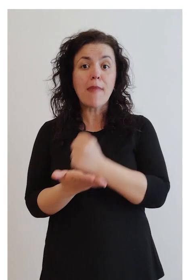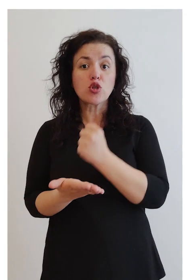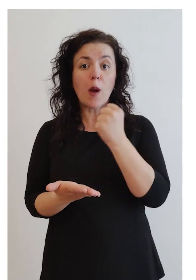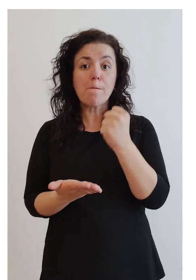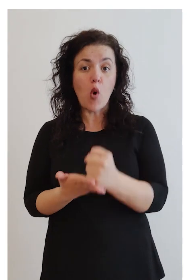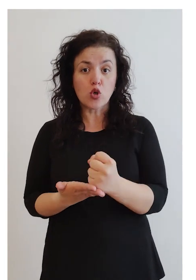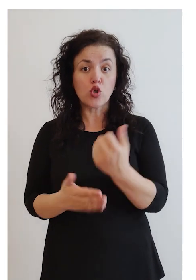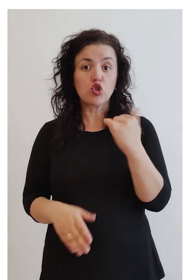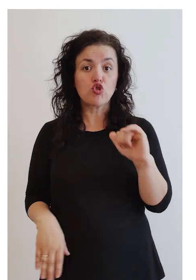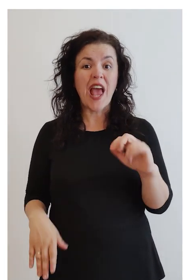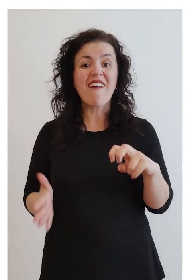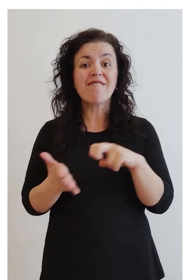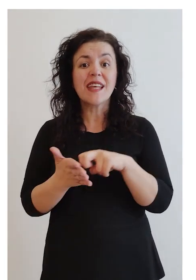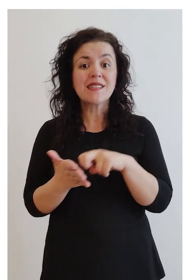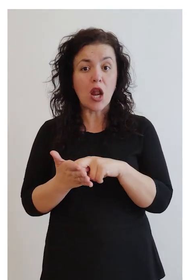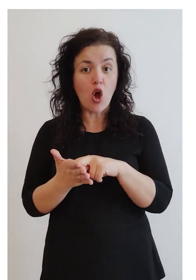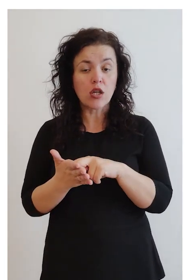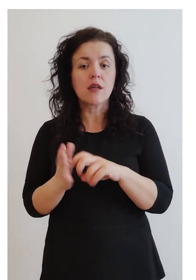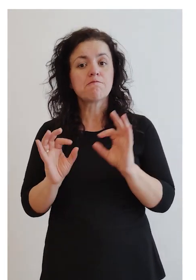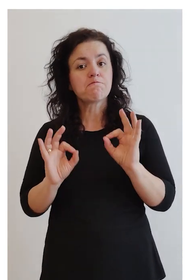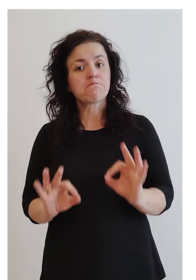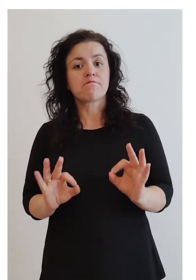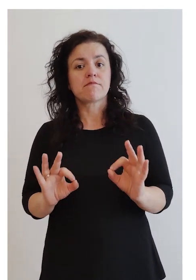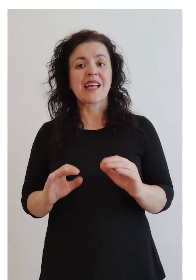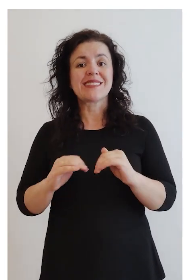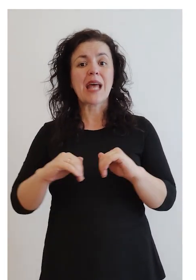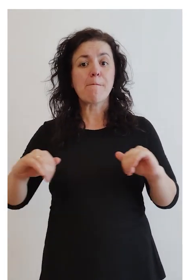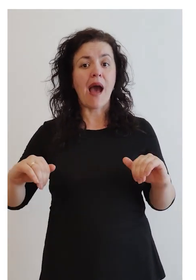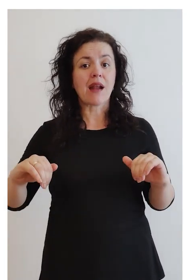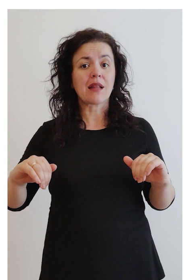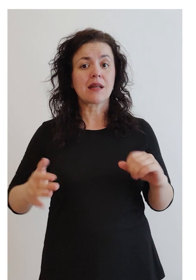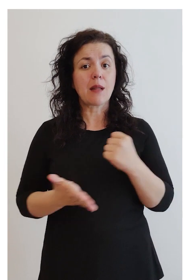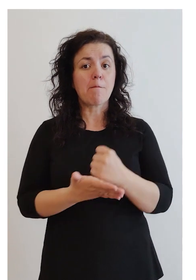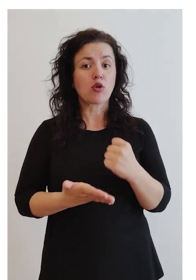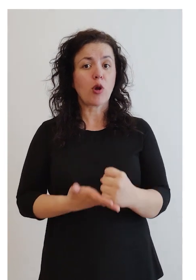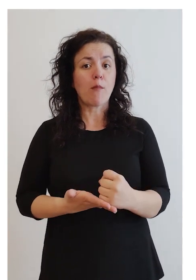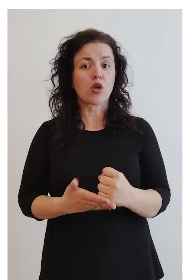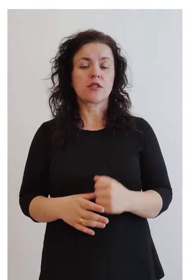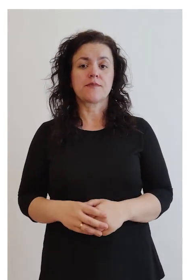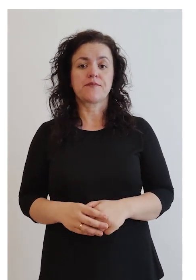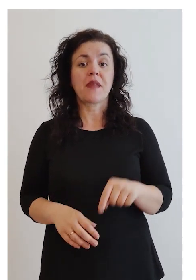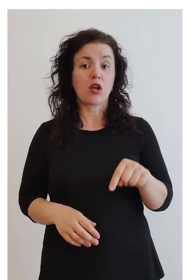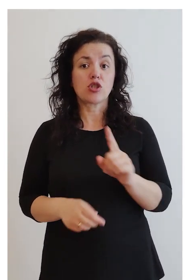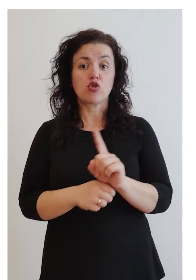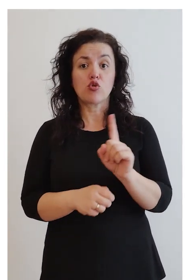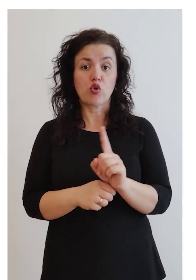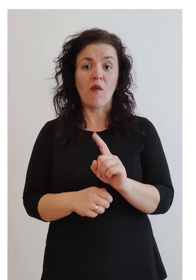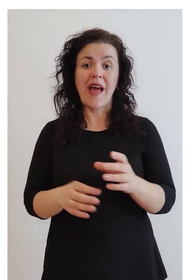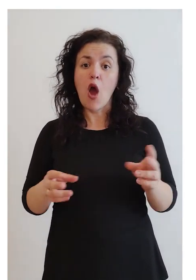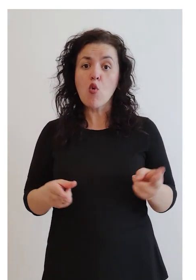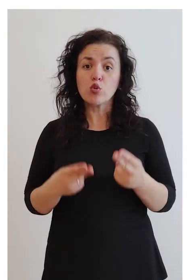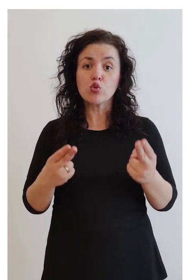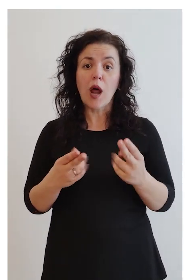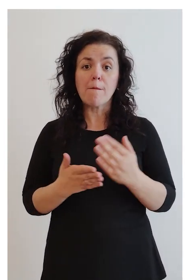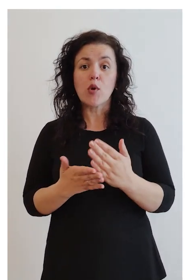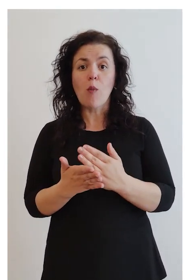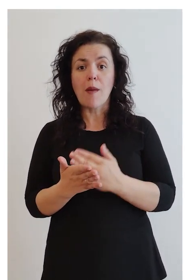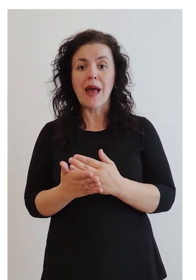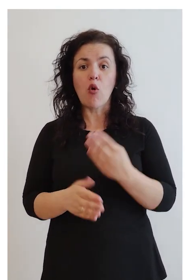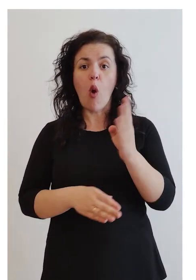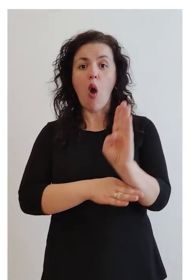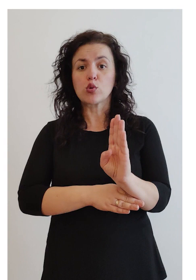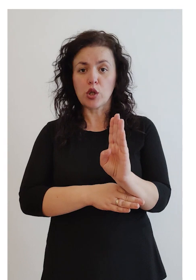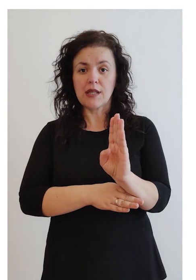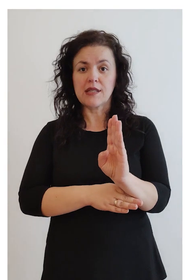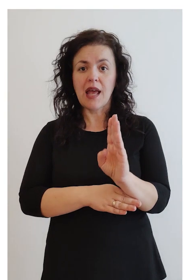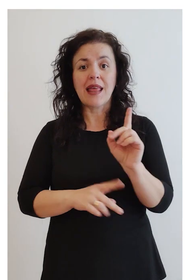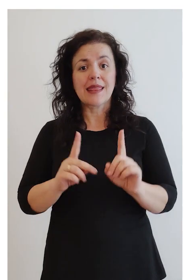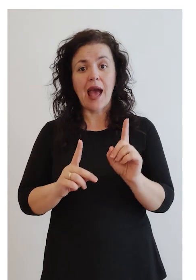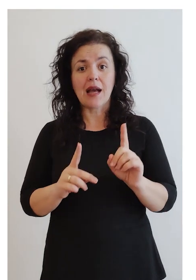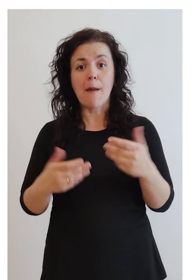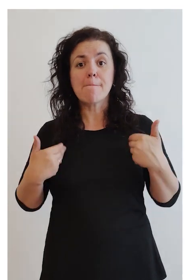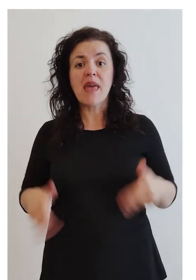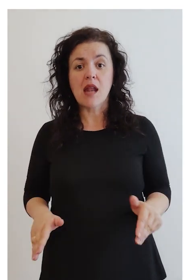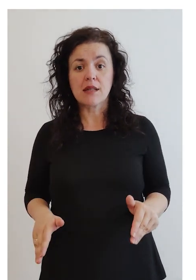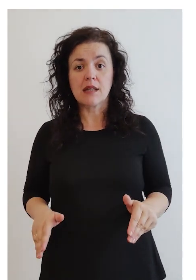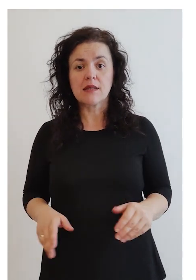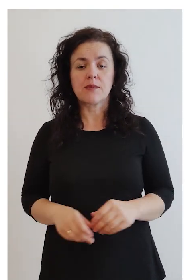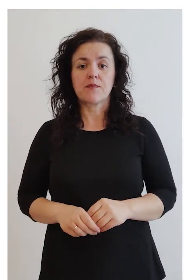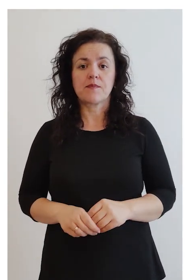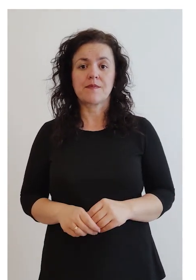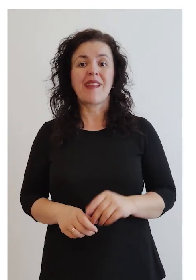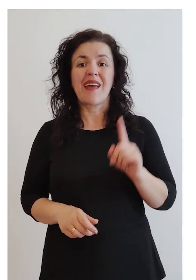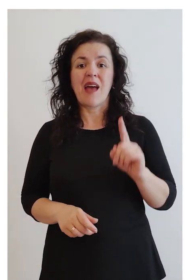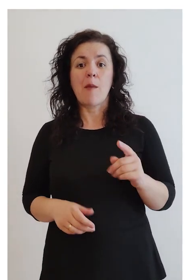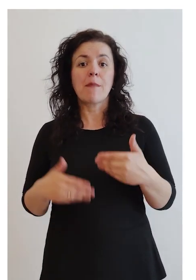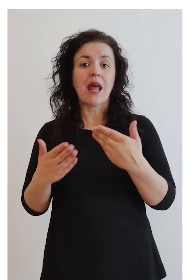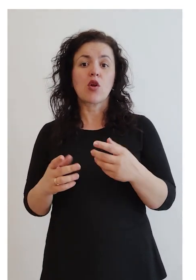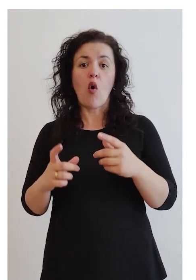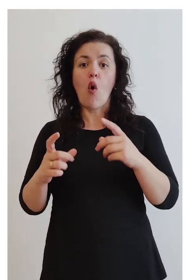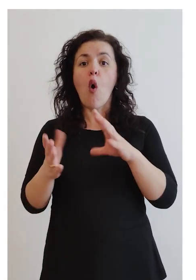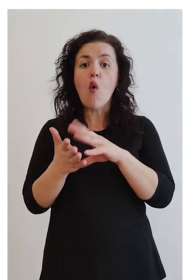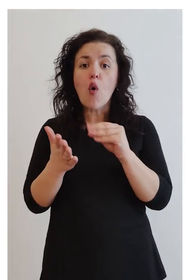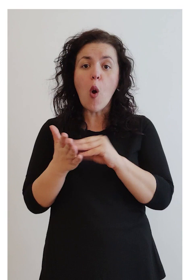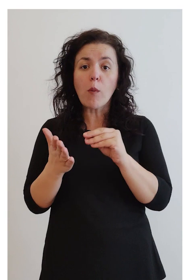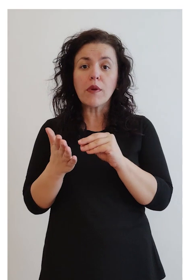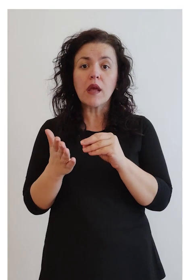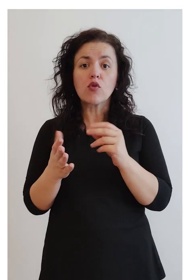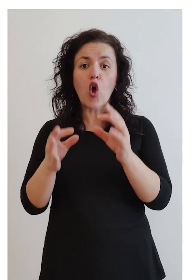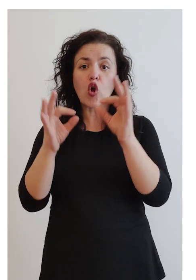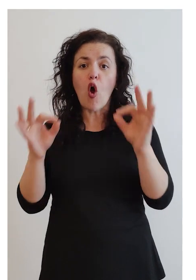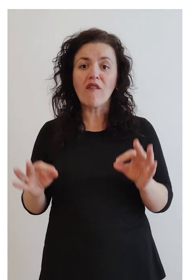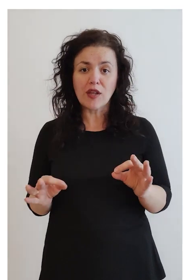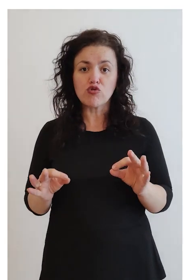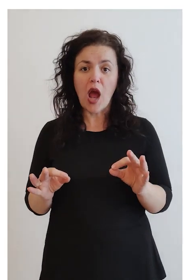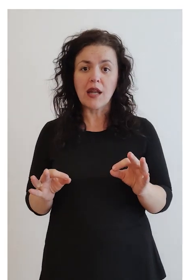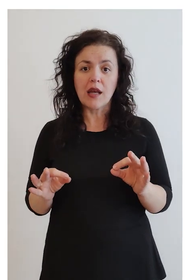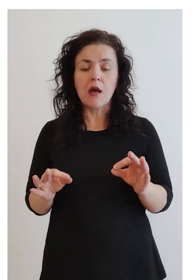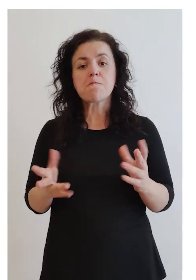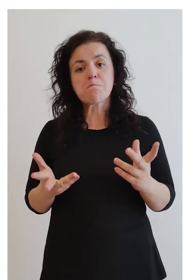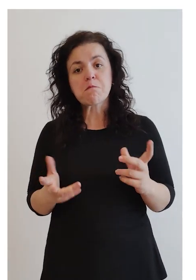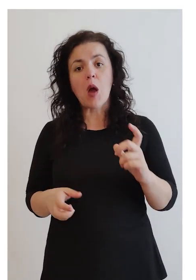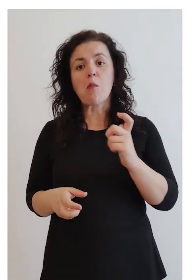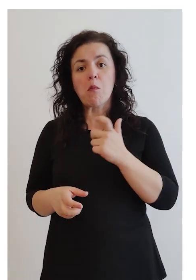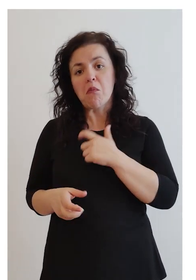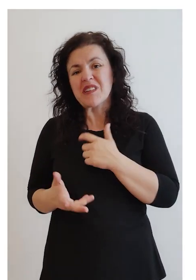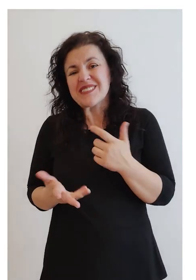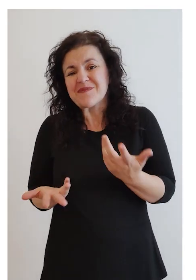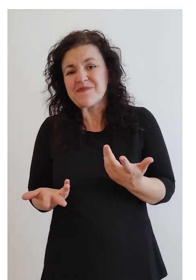Acest lucru vă va ușura problemele cu autoritățile dacă îl pierdeți, iar predarea unei fotocopii unor oficial potențial corupți este o modalitate bună de a face față unei posibile situații de șantaj.